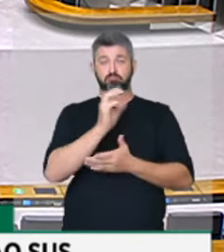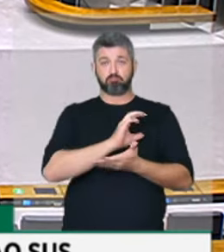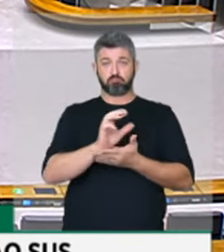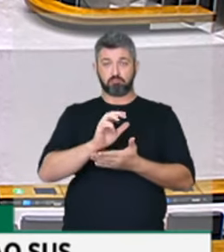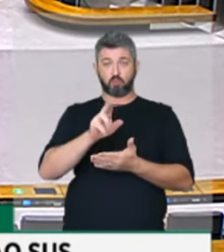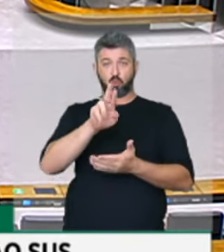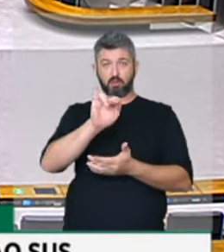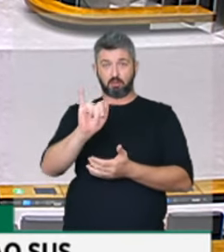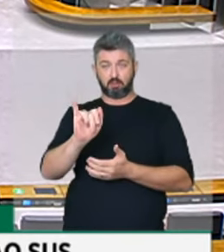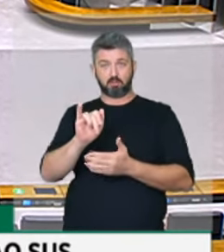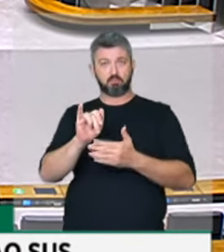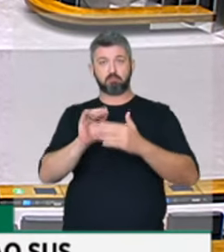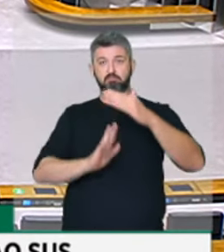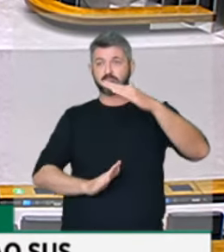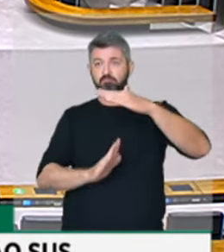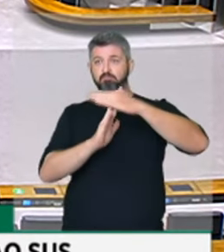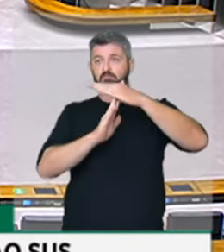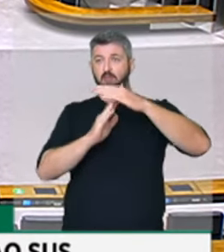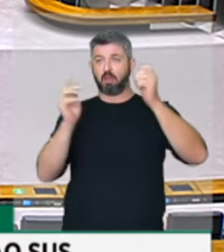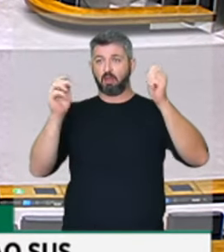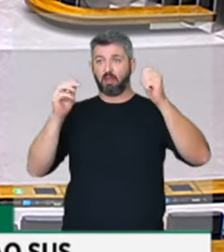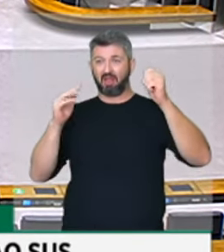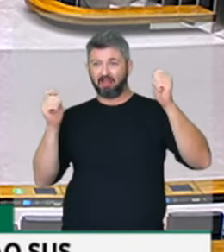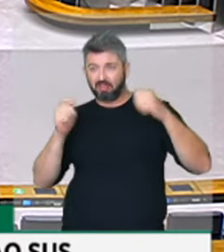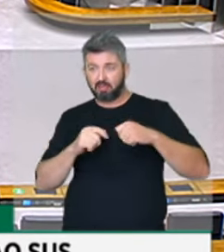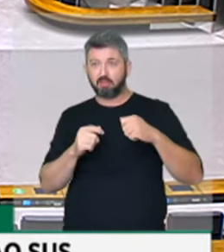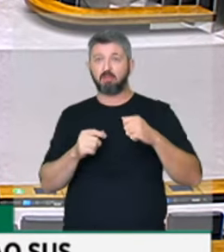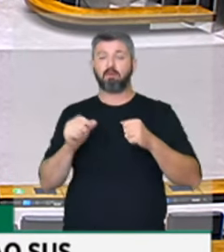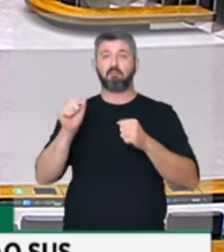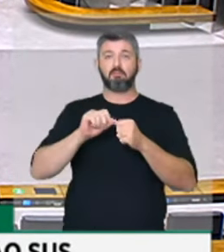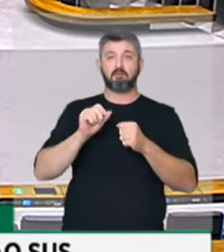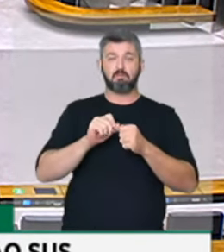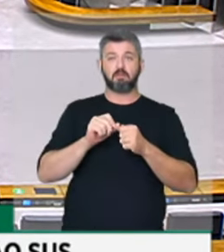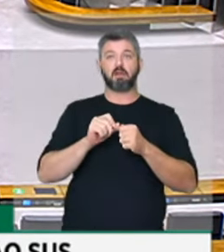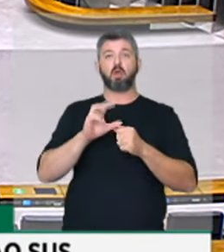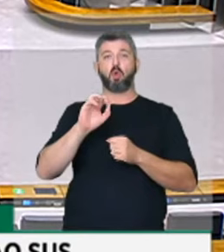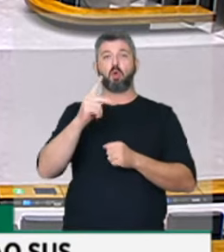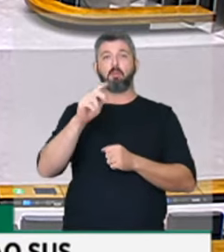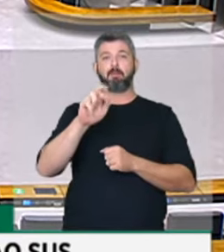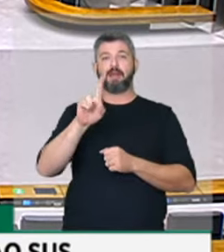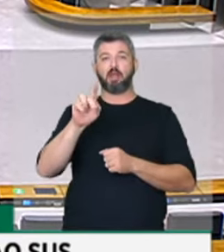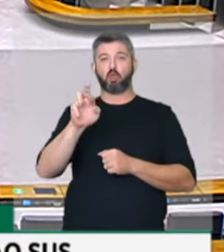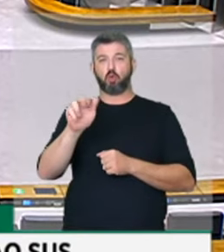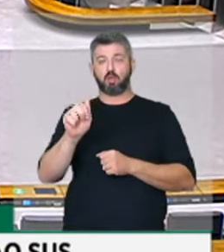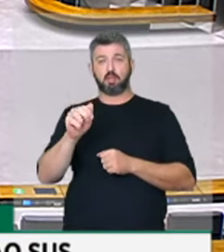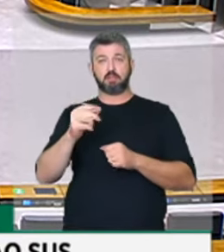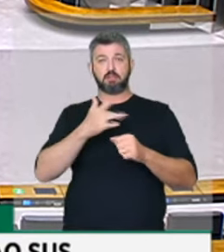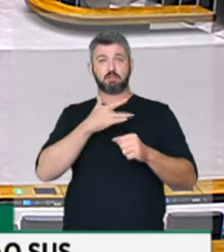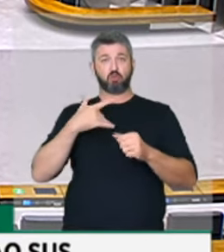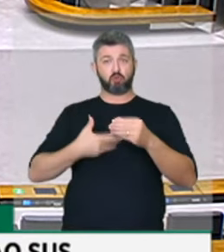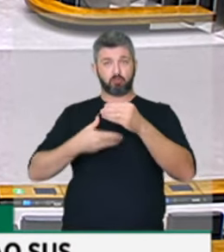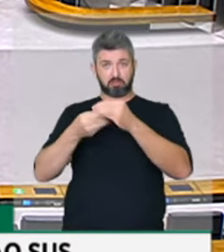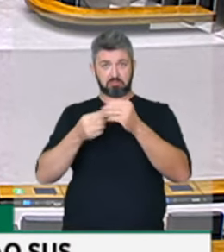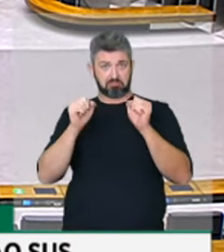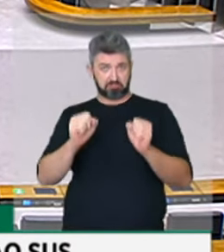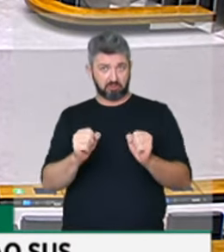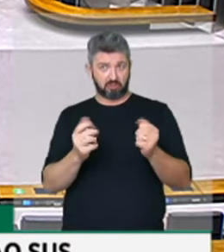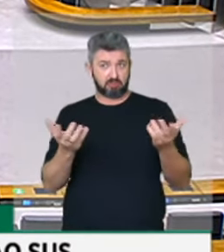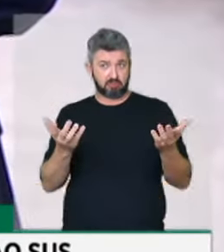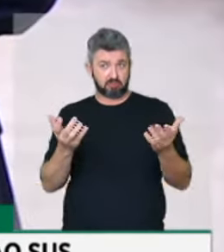NO VALOR MÁXIMO PRATICADO PELAS OPERADORAS NA SAÚDE SUPLEMENTAR, ESTÁ BOM ASSIM? -- [DEPUTADO]: OPERADORAS